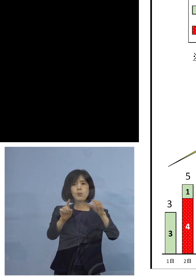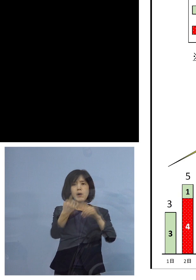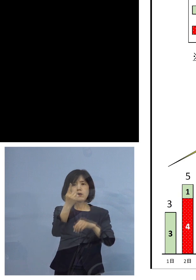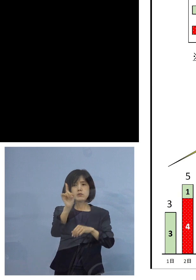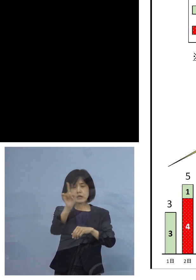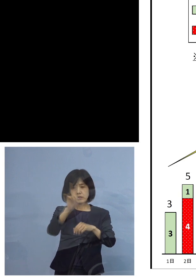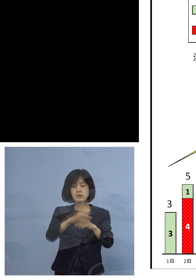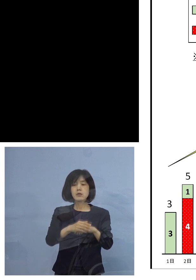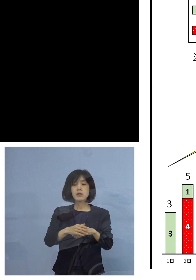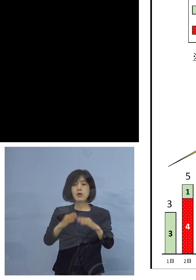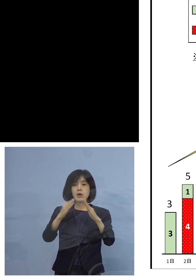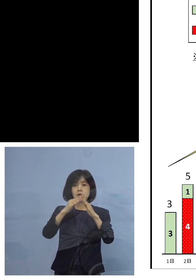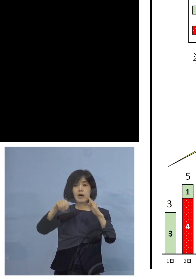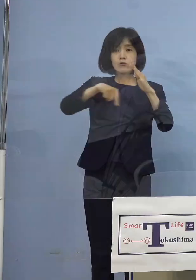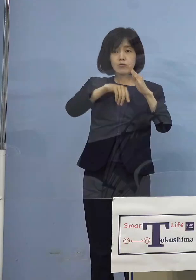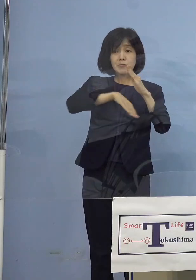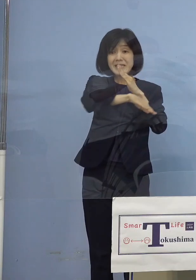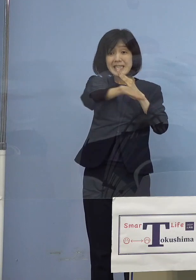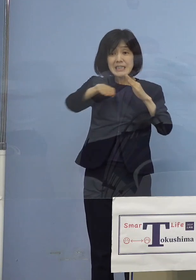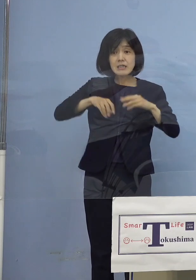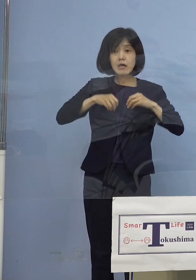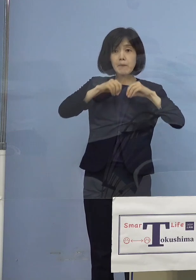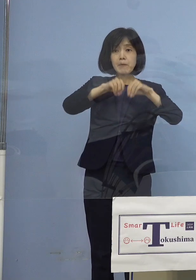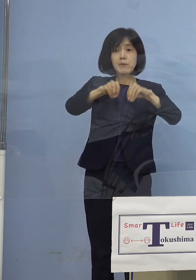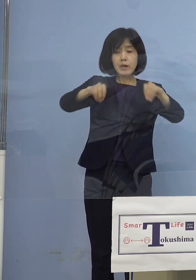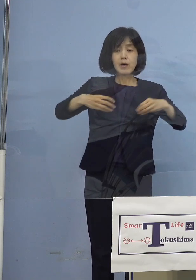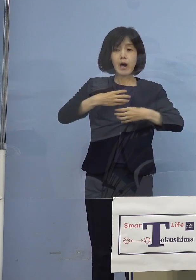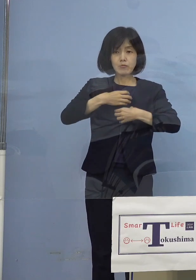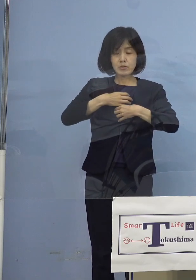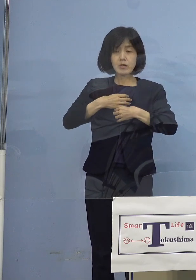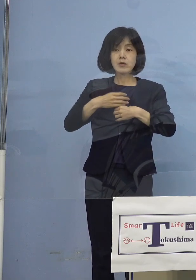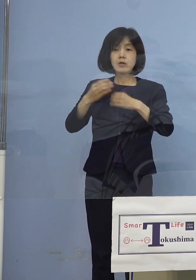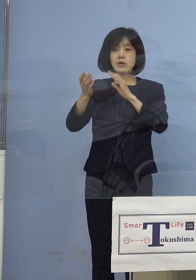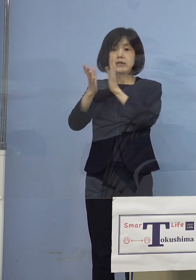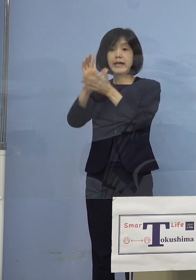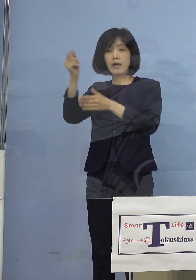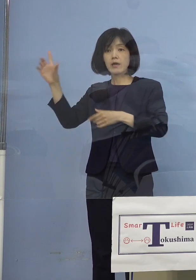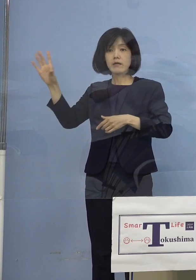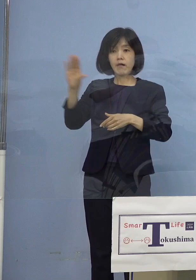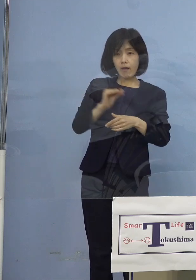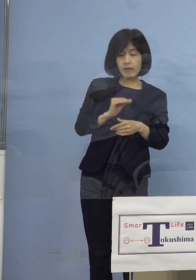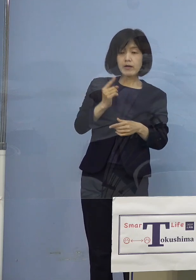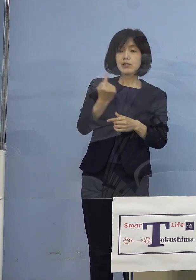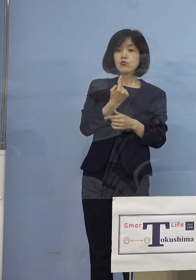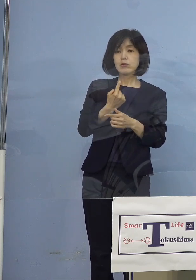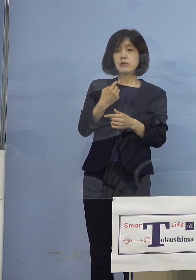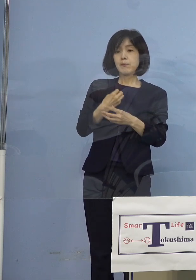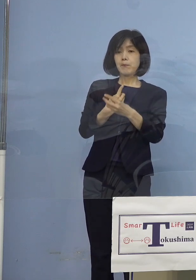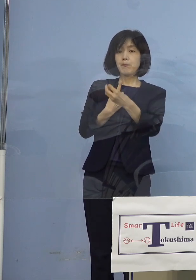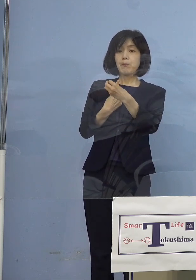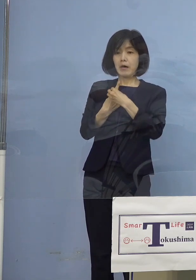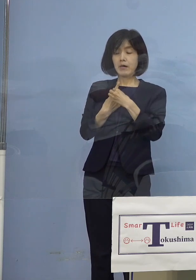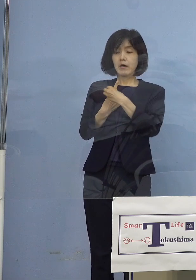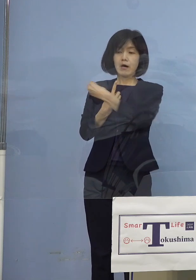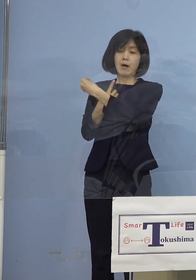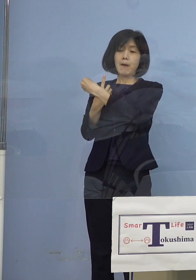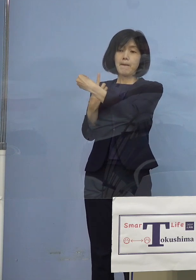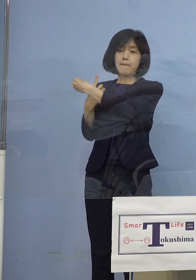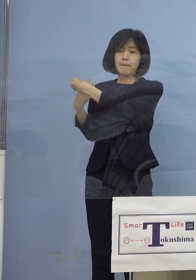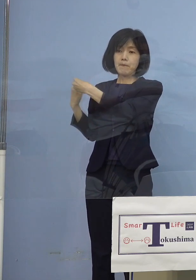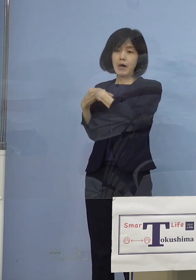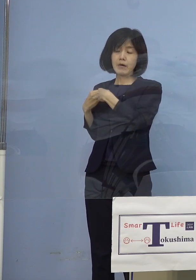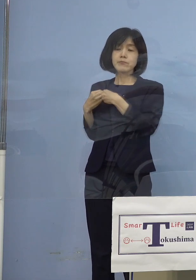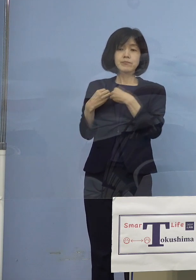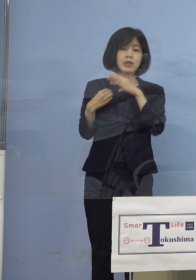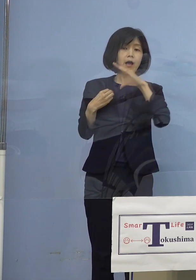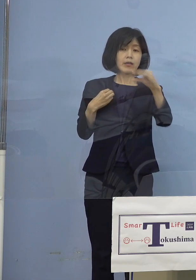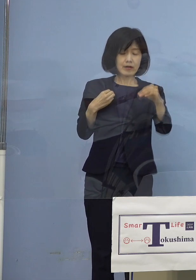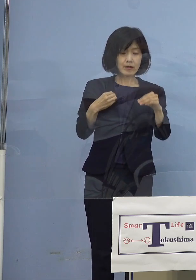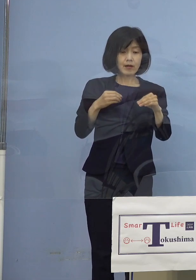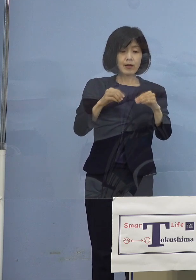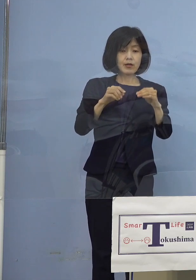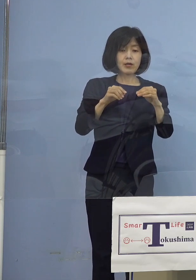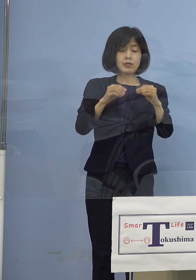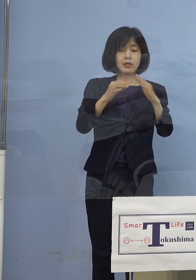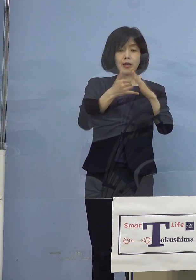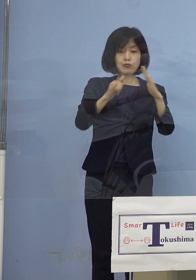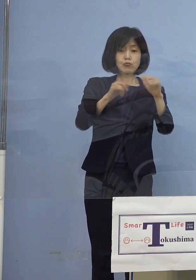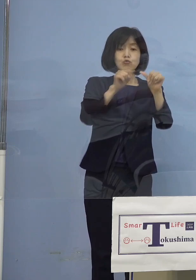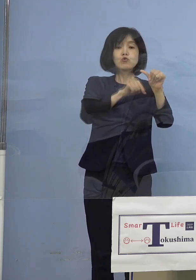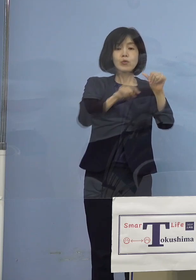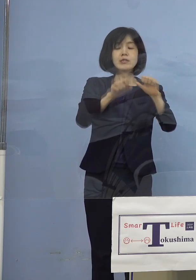ご家族全体、例えば帰ってきた方が1名ご家族5名だったら 合わせて6名が全員感染しちゃうとなると